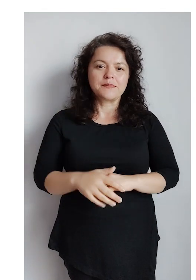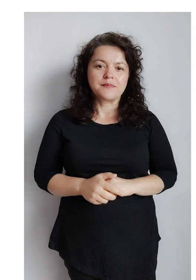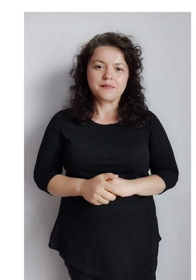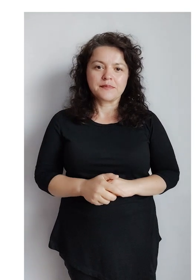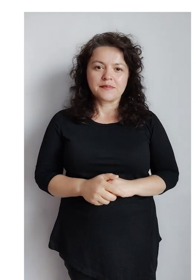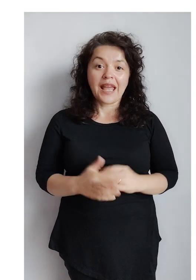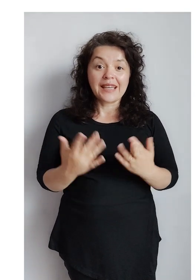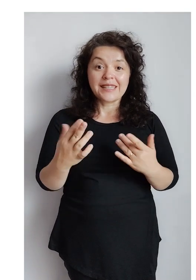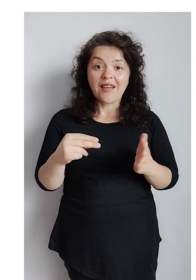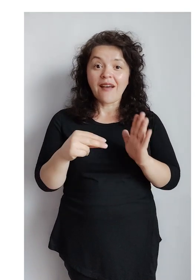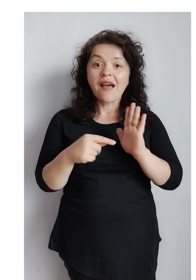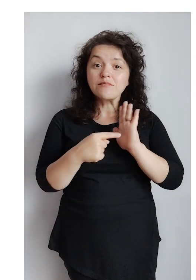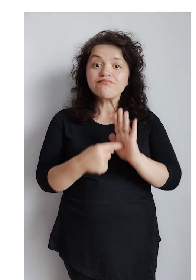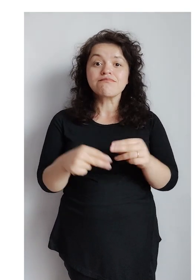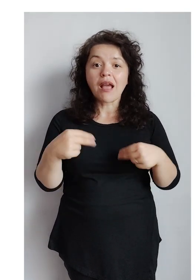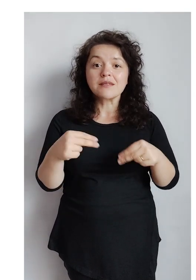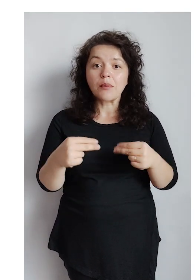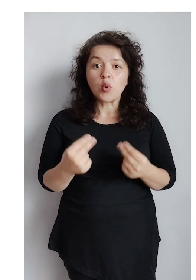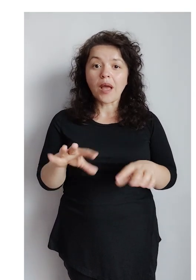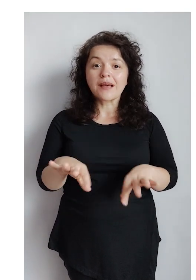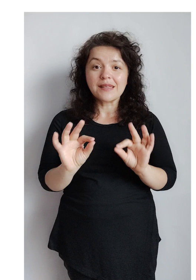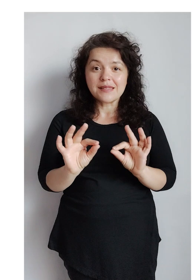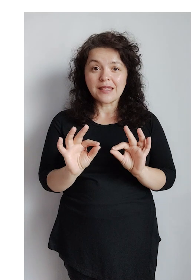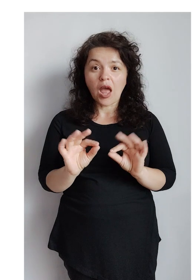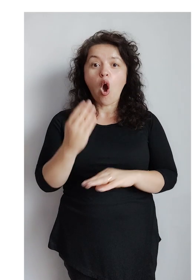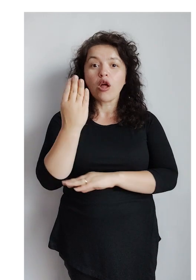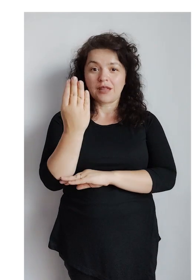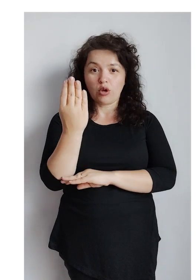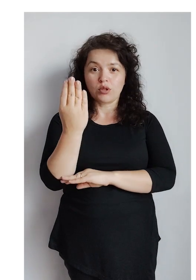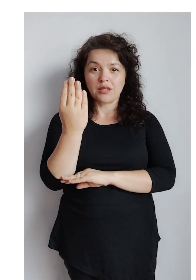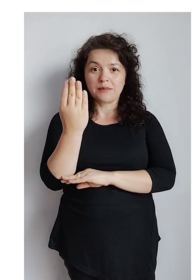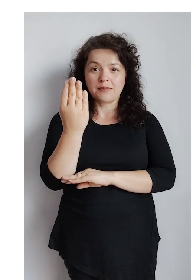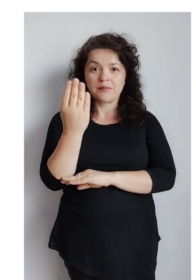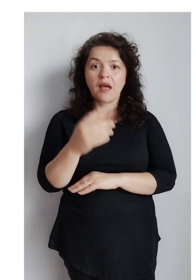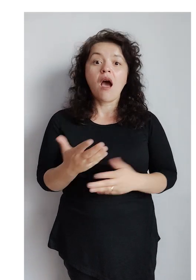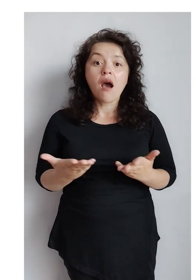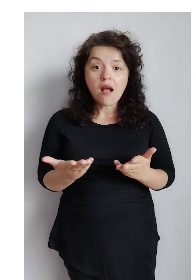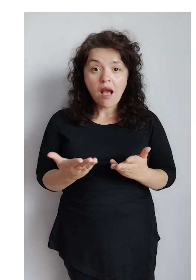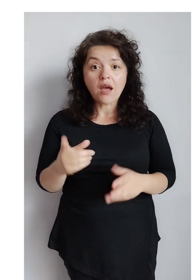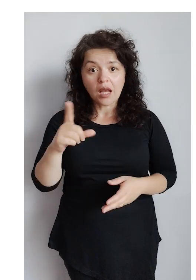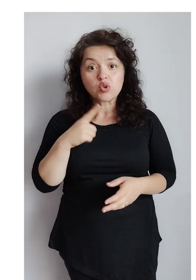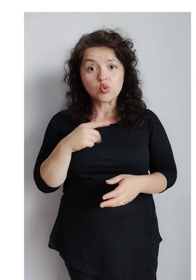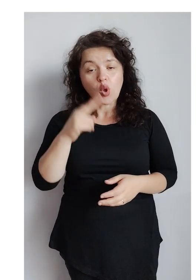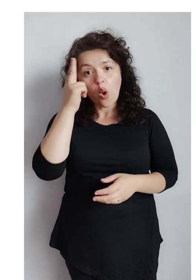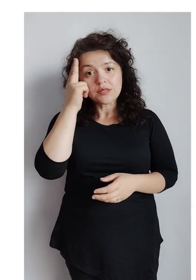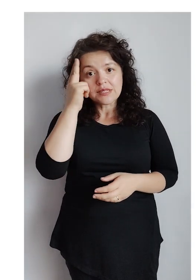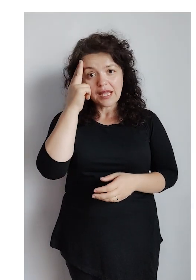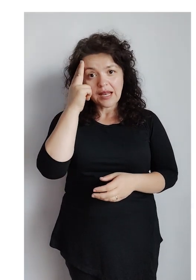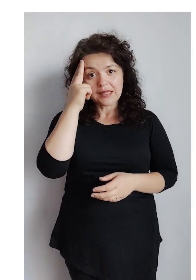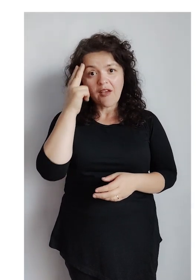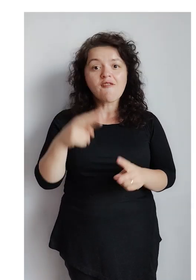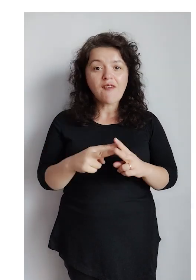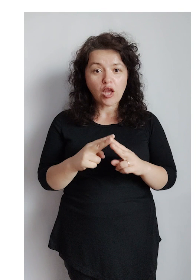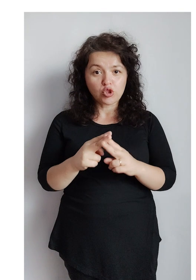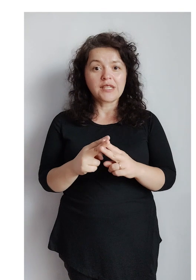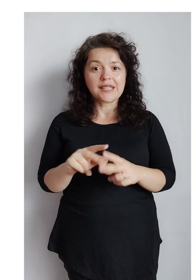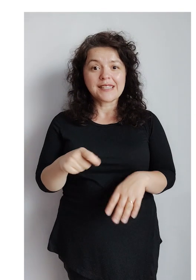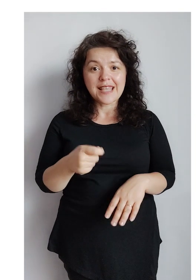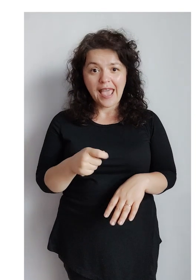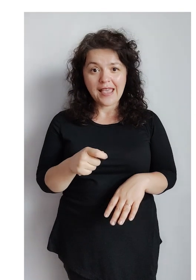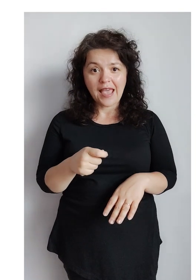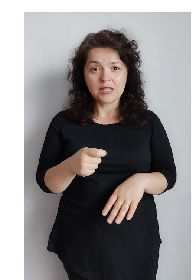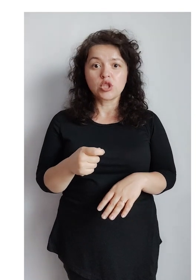Câteva exemple bune pot fi găsite și în hoteluri, care sunt considerate facilități cheie în turism